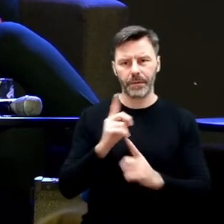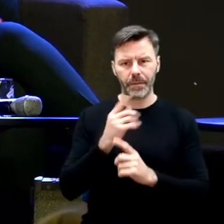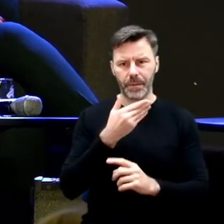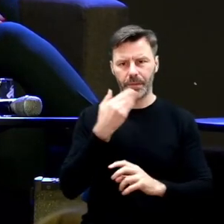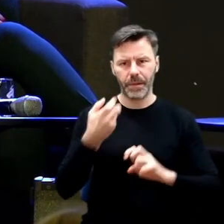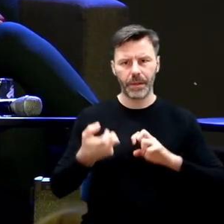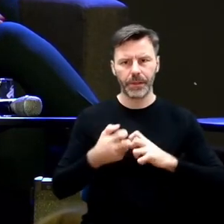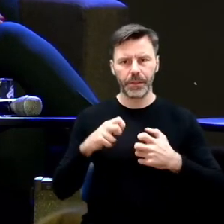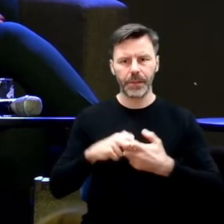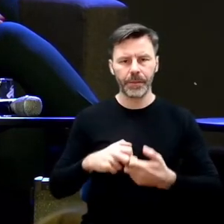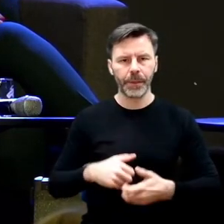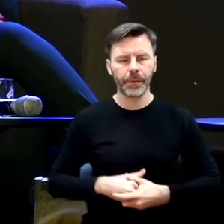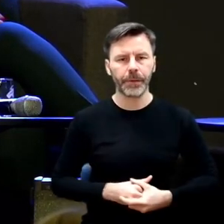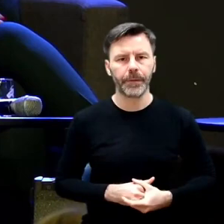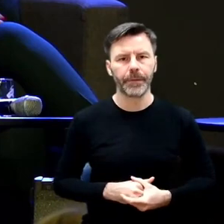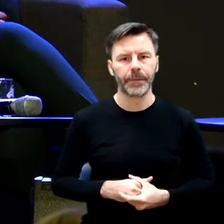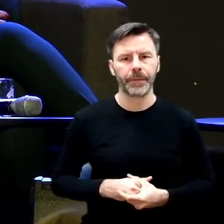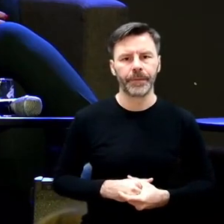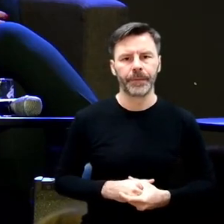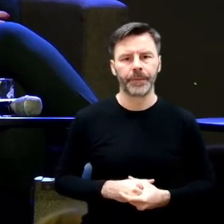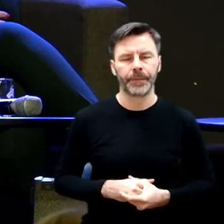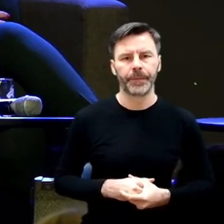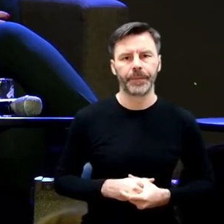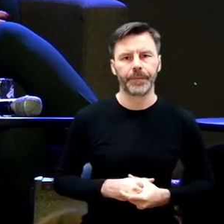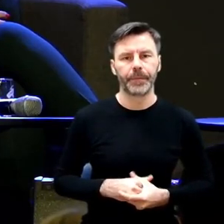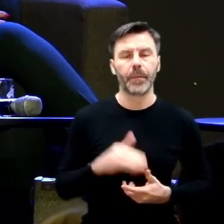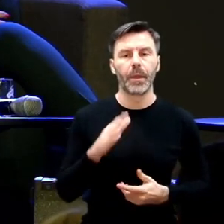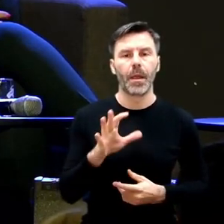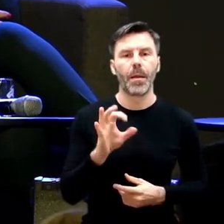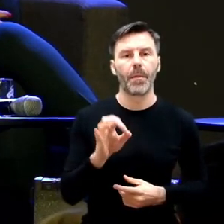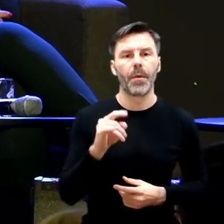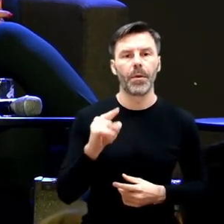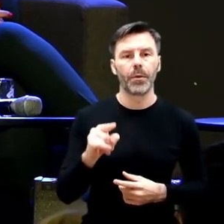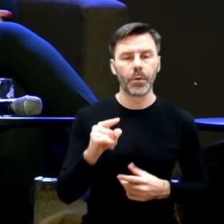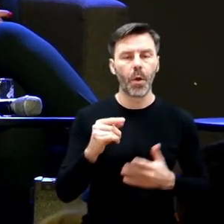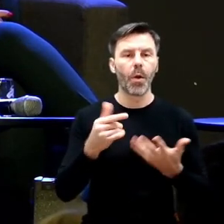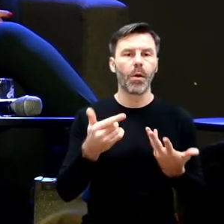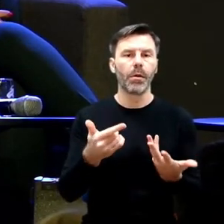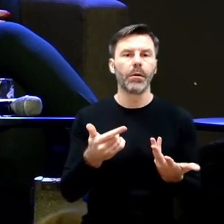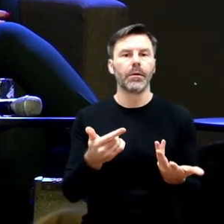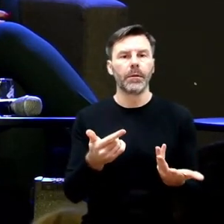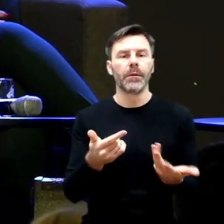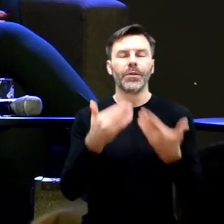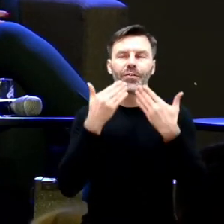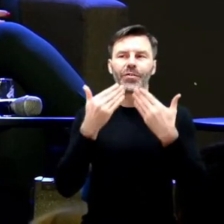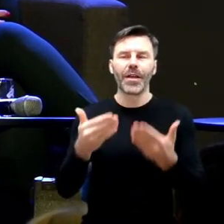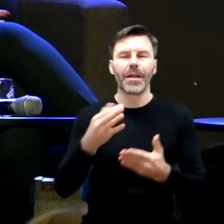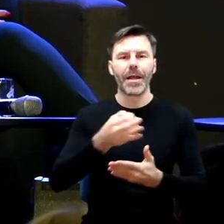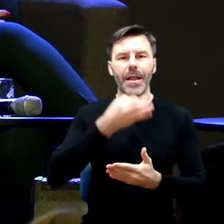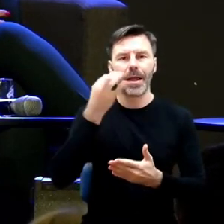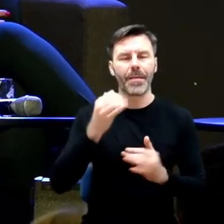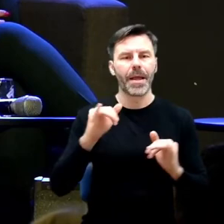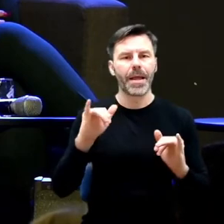bo to też buduje jakby jakość tego społecznej odpowiedzialności biznesu,